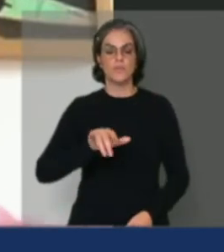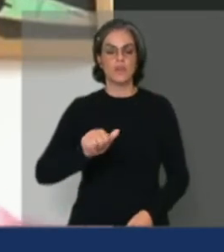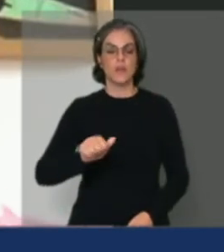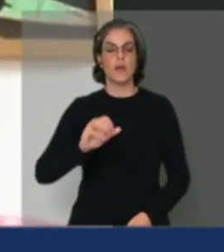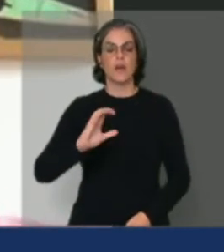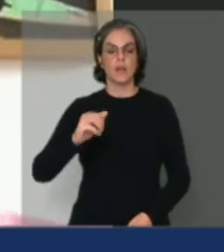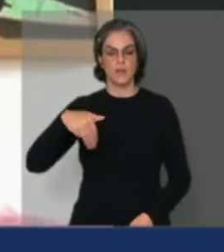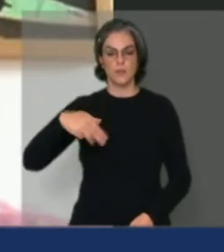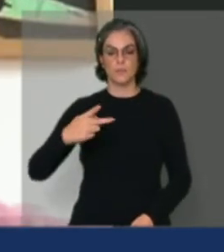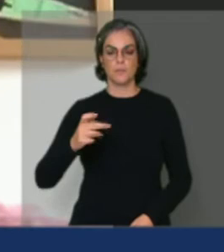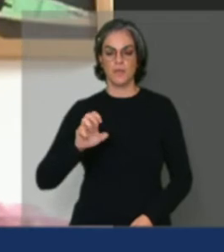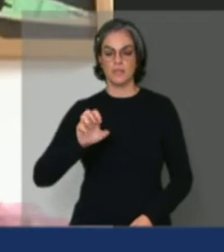MILITÂNCIA DA VIA CAMPESINA INTERNACIONAL, EM ESPECIAL AO